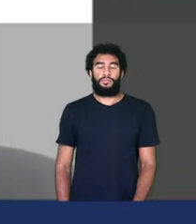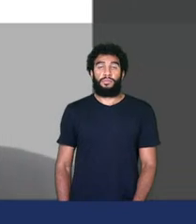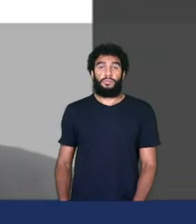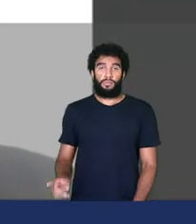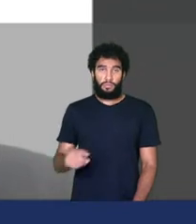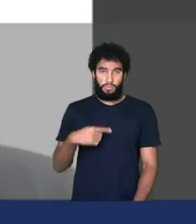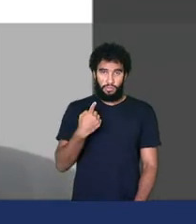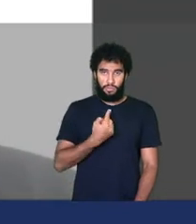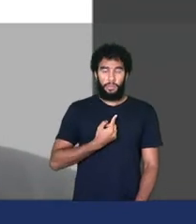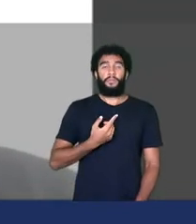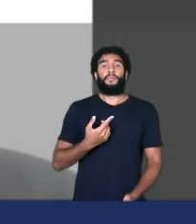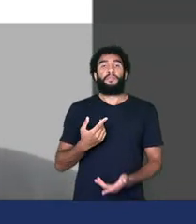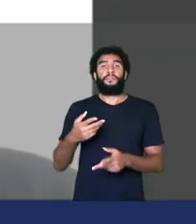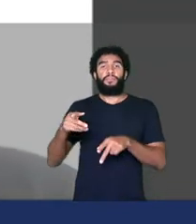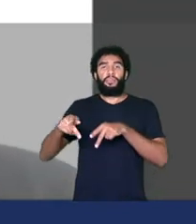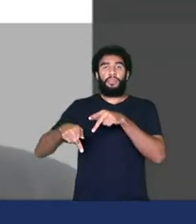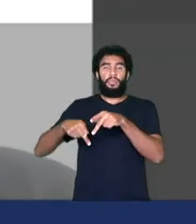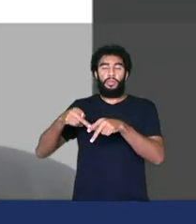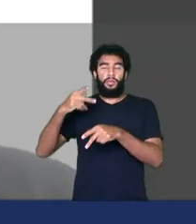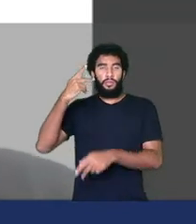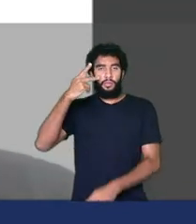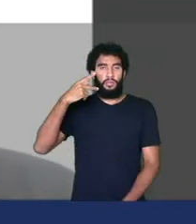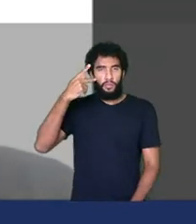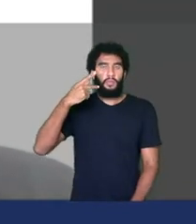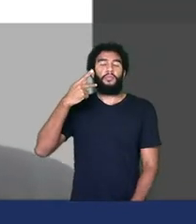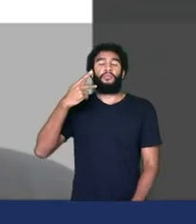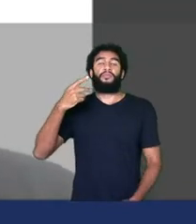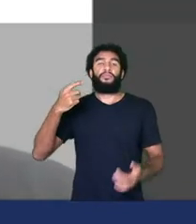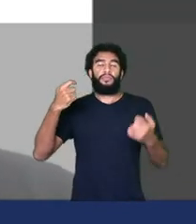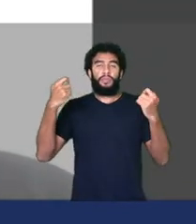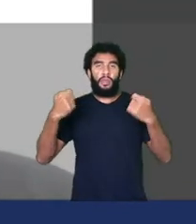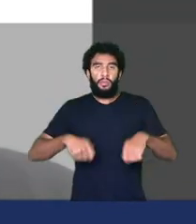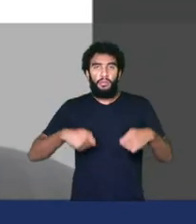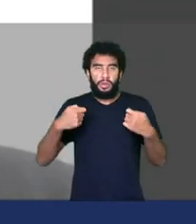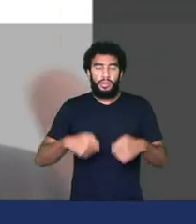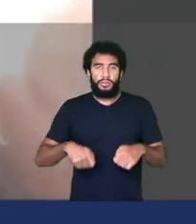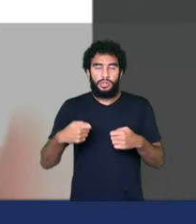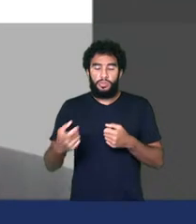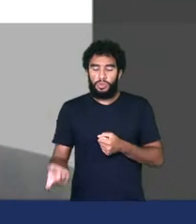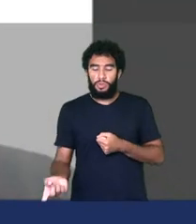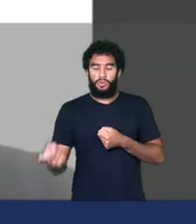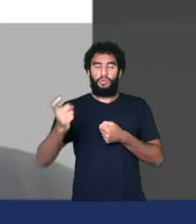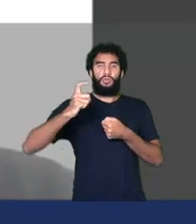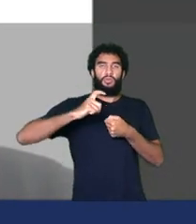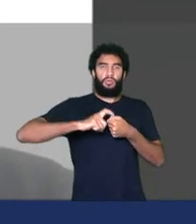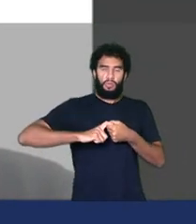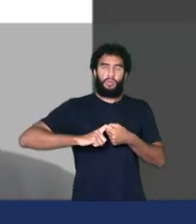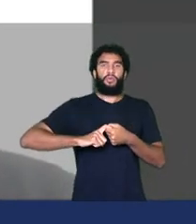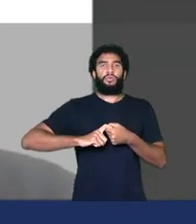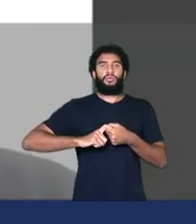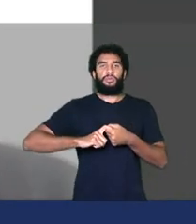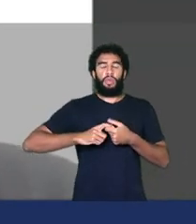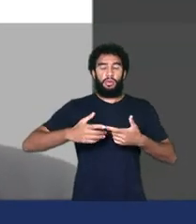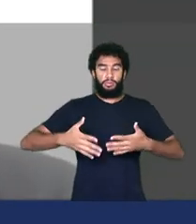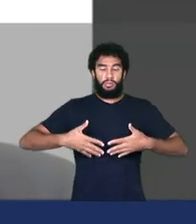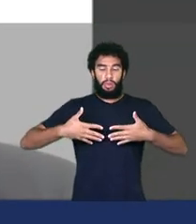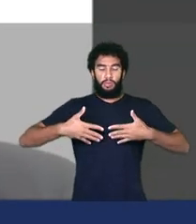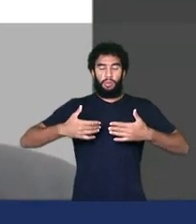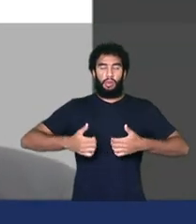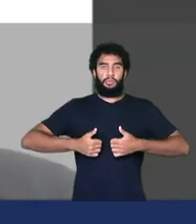BRASILEIRA, POR ISSO NÓS, COMO PARLAMENTARES E COMO POVO BRASILEIRO, PRECISAMOS RESGATAR A AUTOESTIMA DESSE